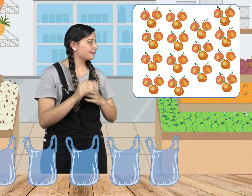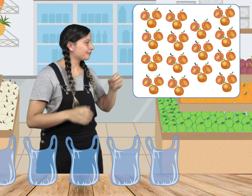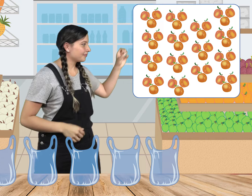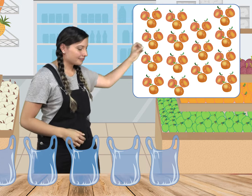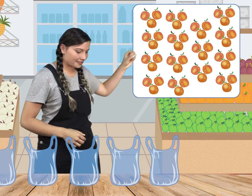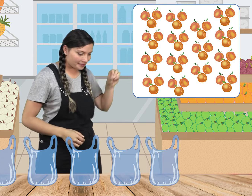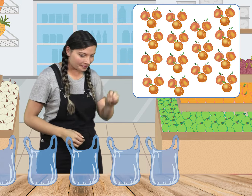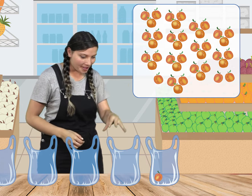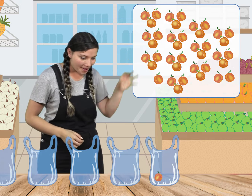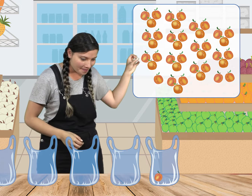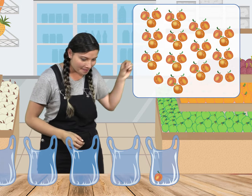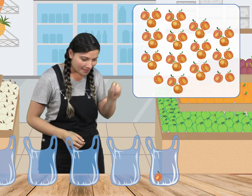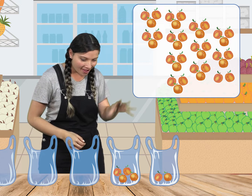Empaquemos los duraznos en ellas.